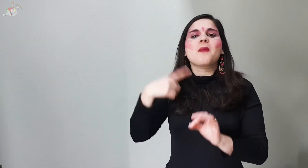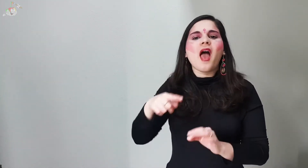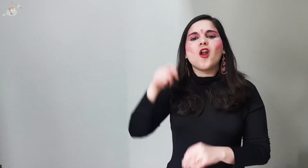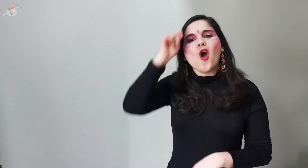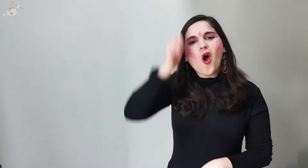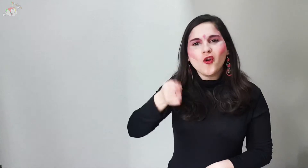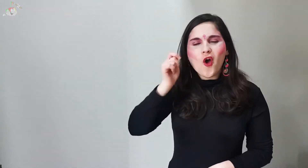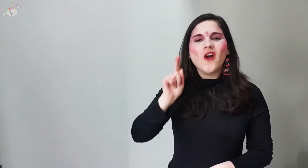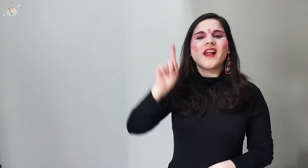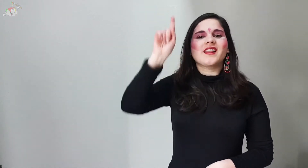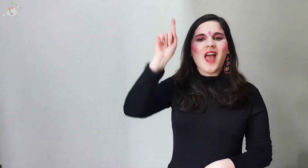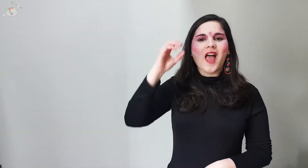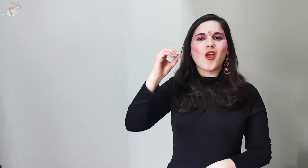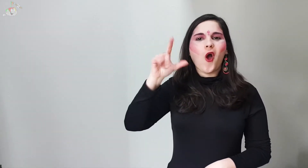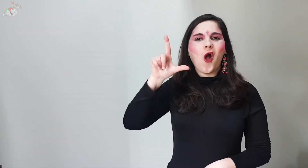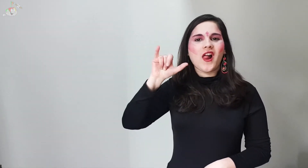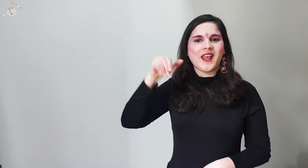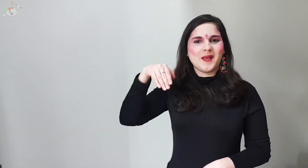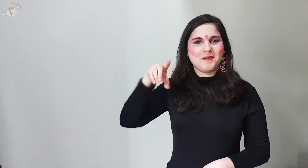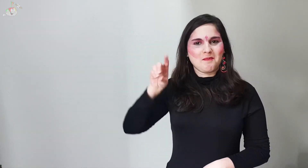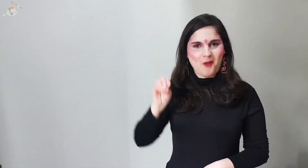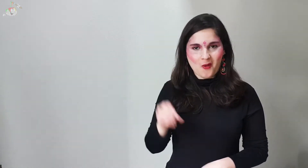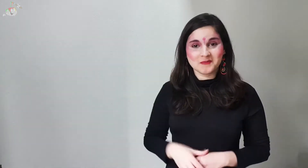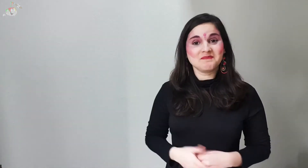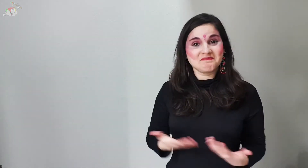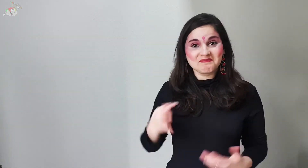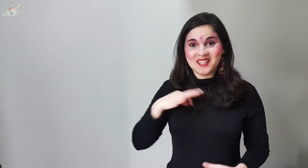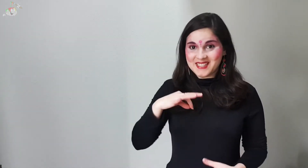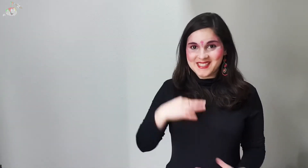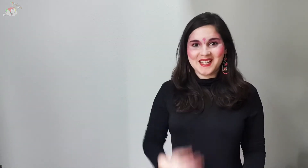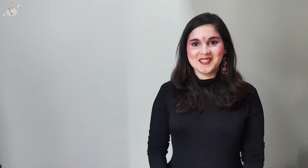in onore degli dei dell'Olimpo. Interessante.